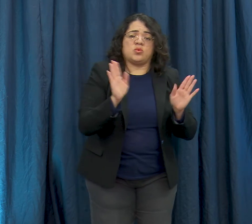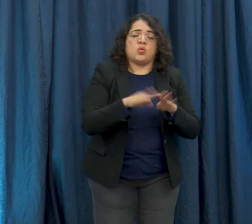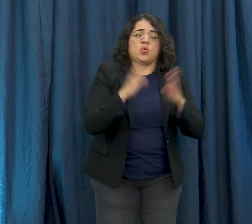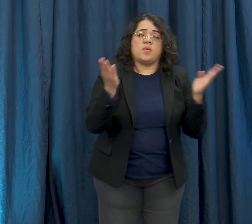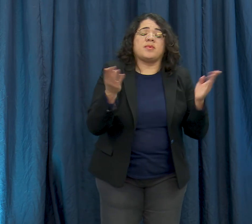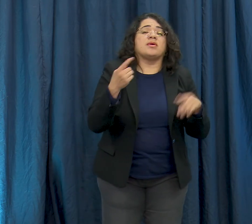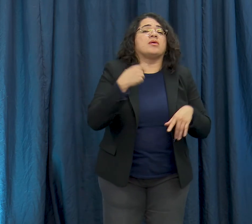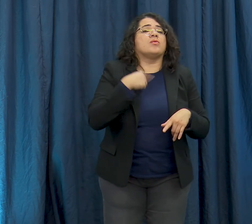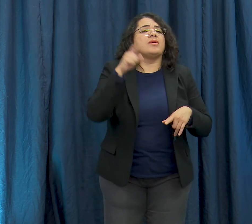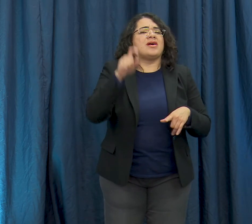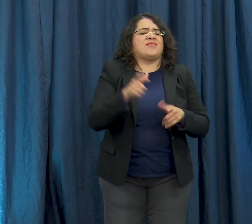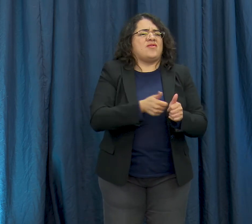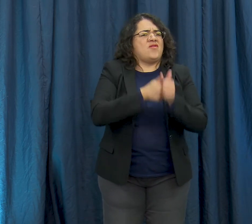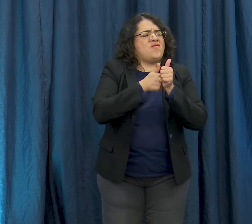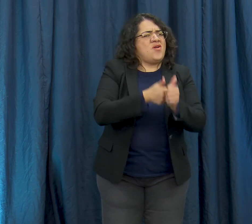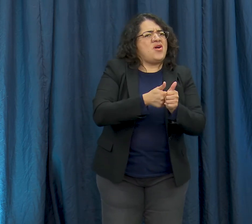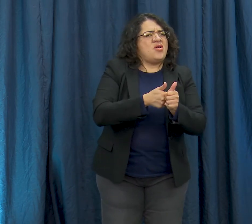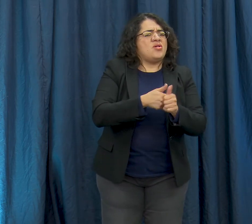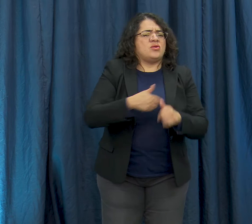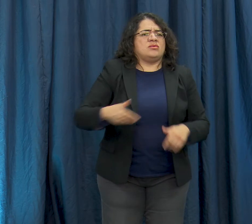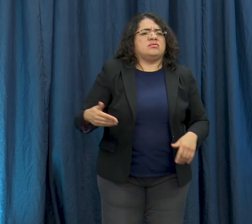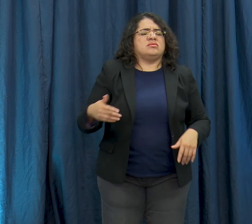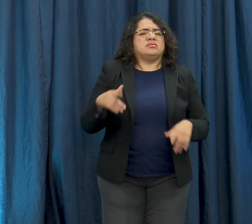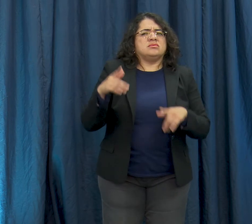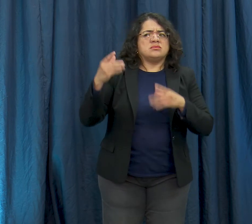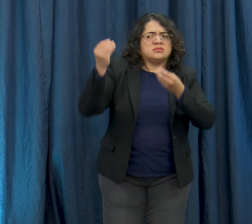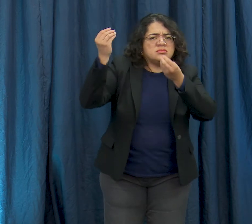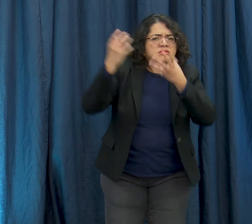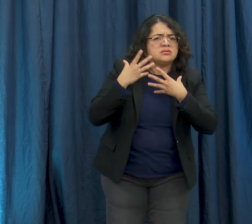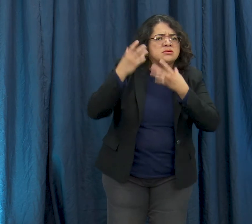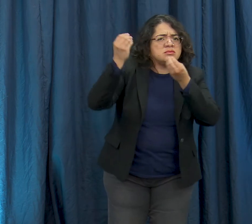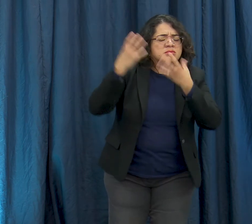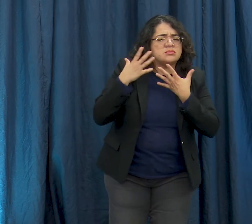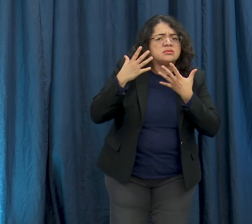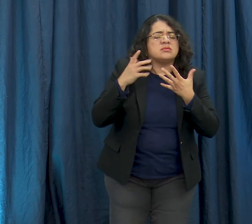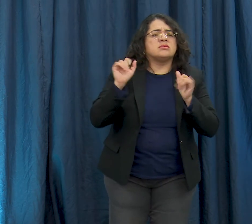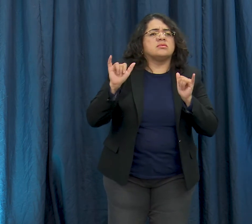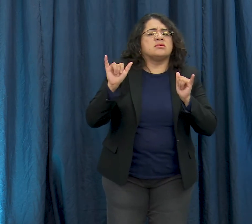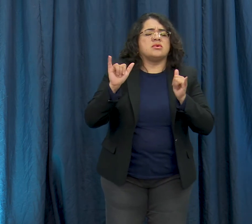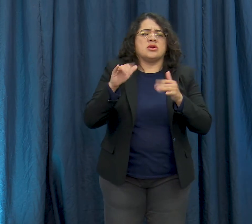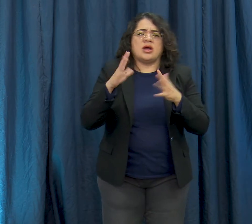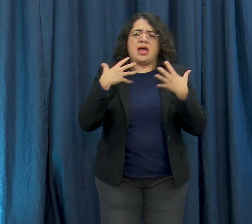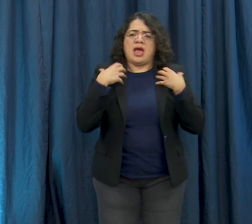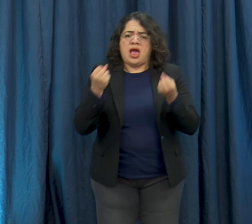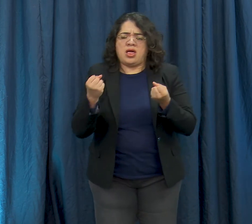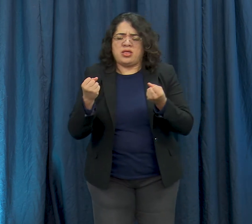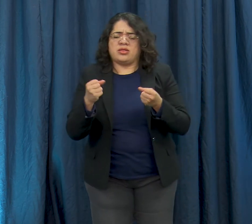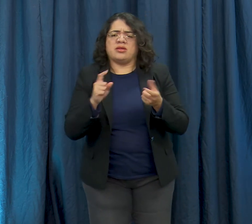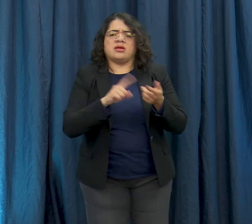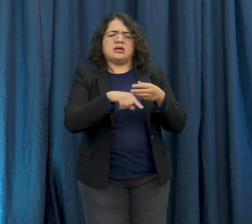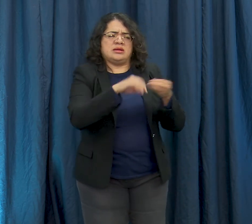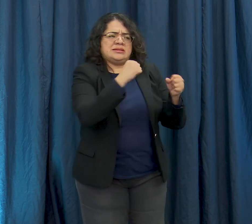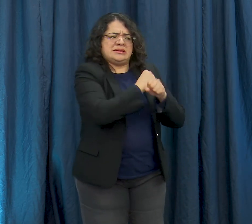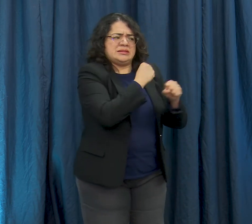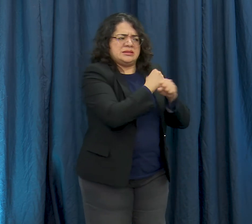establish EDA's los indica doors de salud y los datos hablar sobre dos